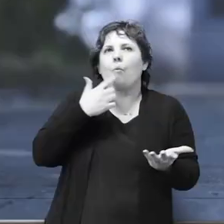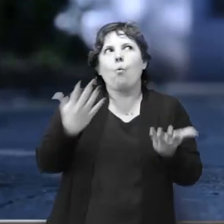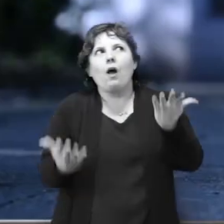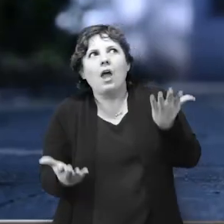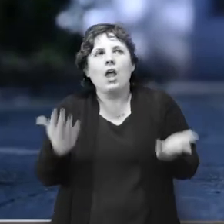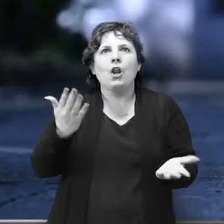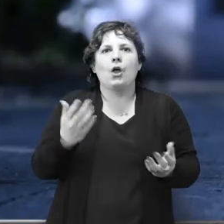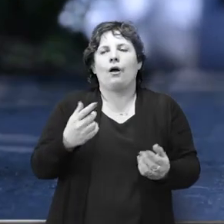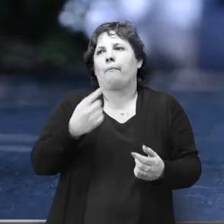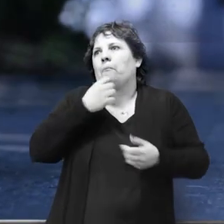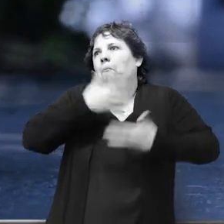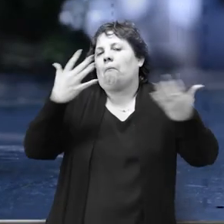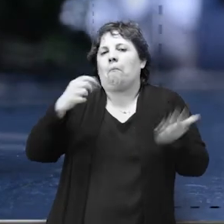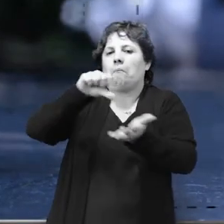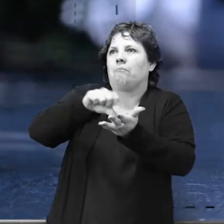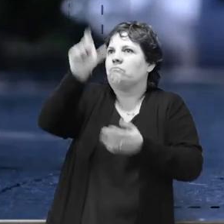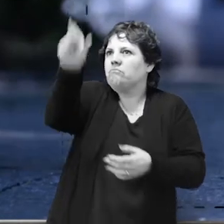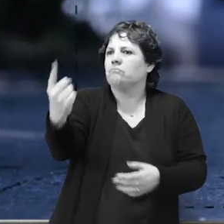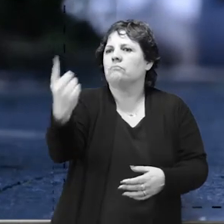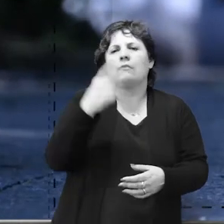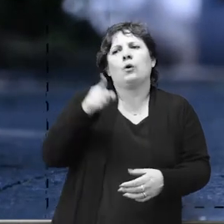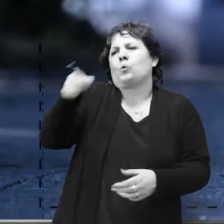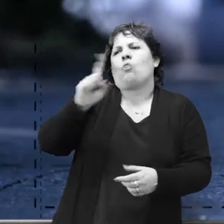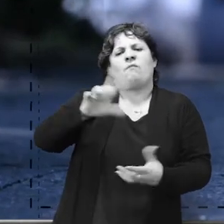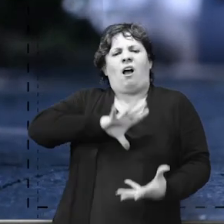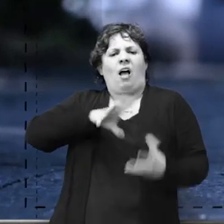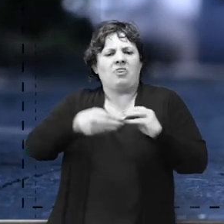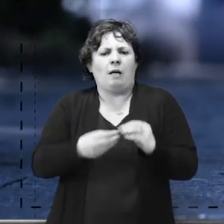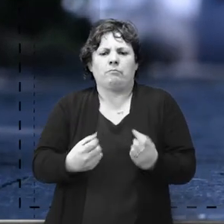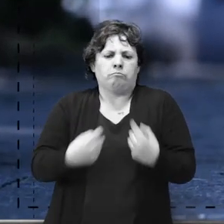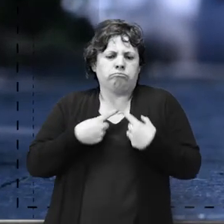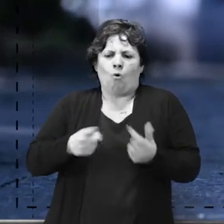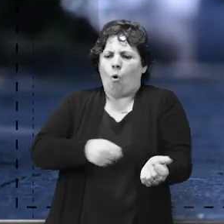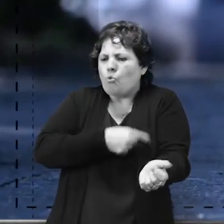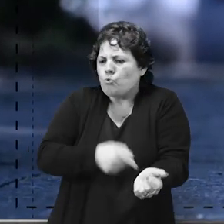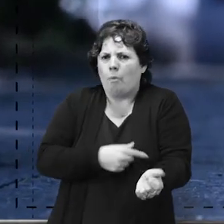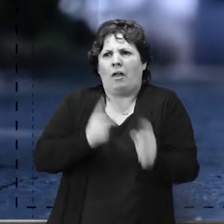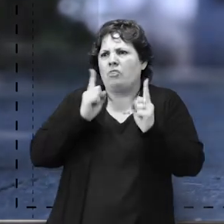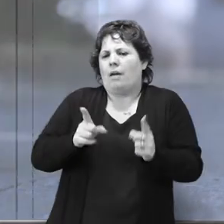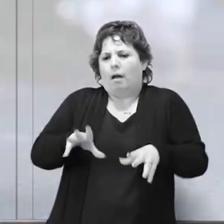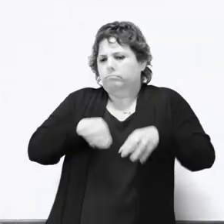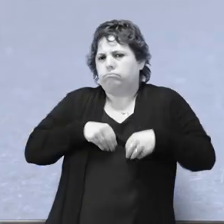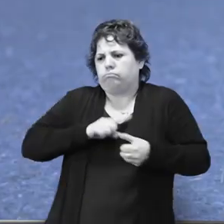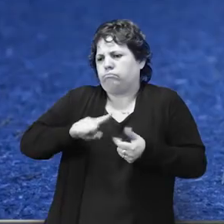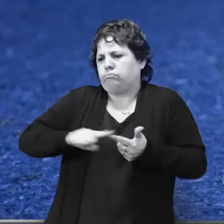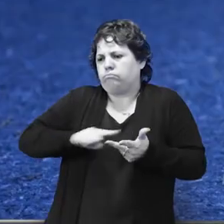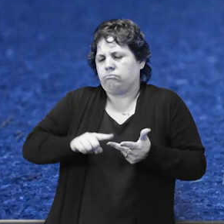si alguien viene a un país tiene que adaptarse a las costumbres del país o por otro lado otras personas dicen